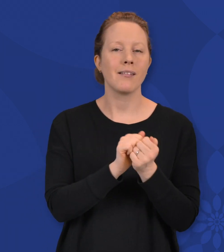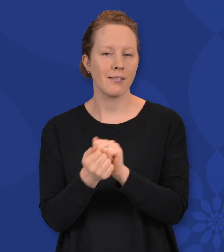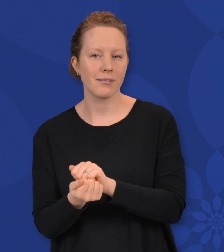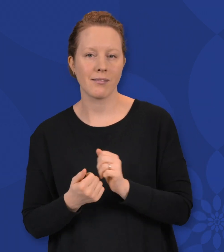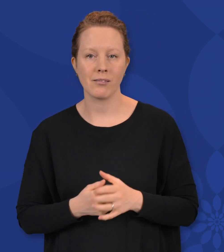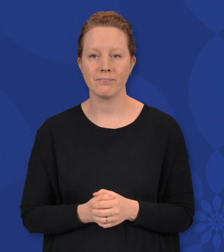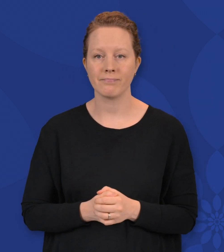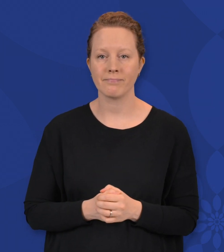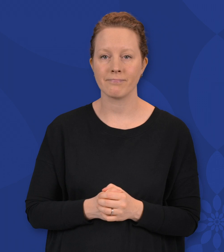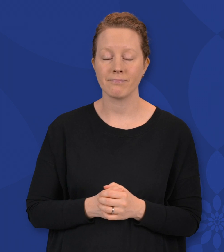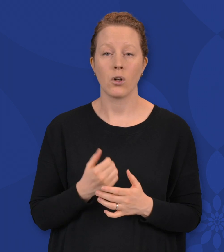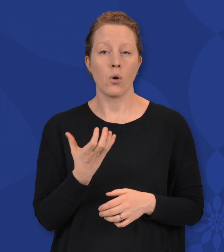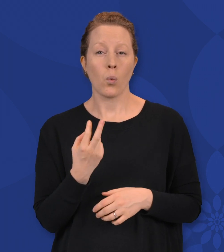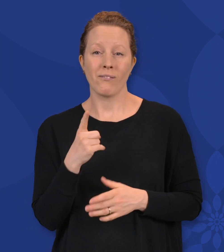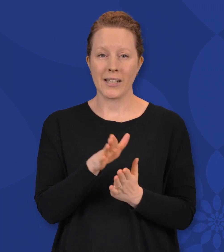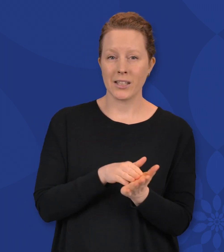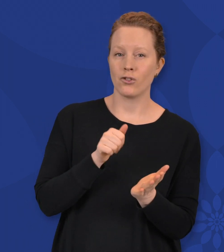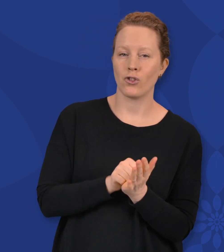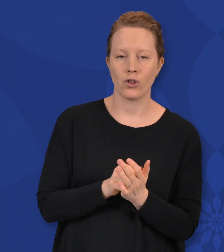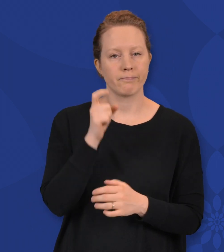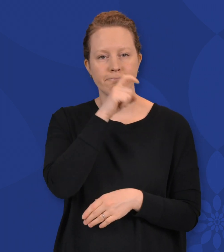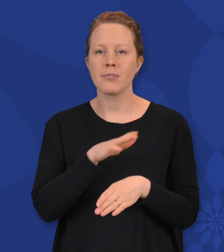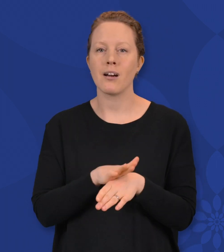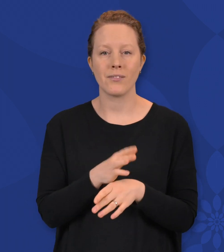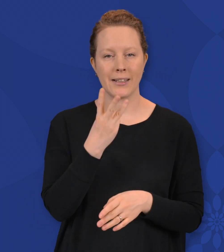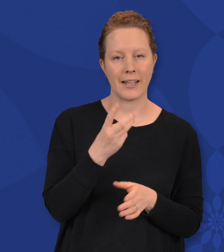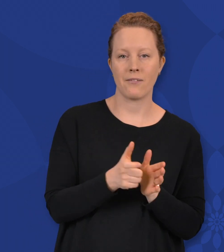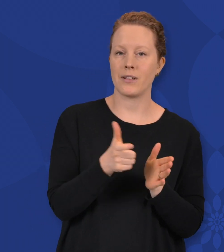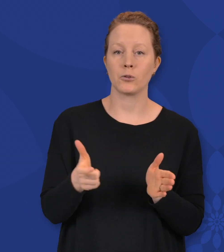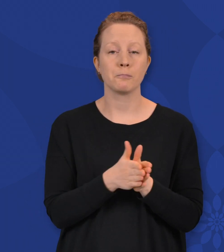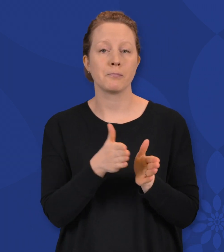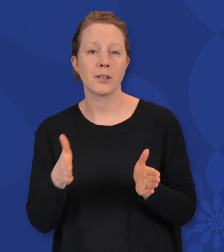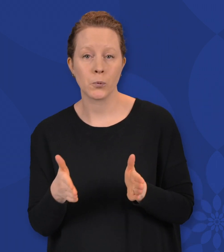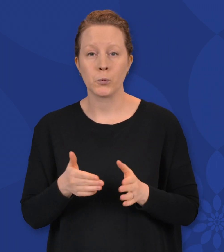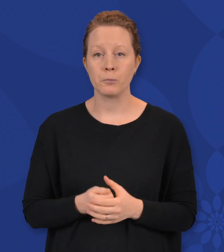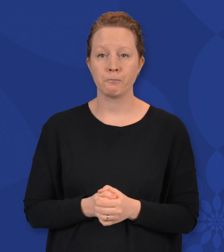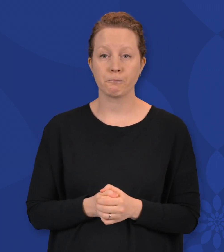och användningen av covidintyg hos förplägnadsrörelserna begränsas i tre veckor.